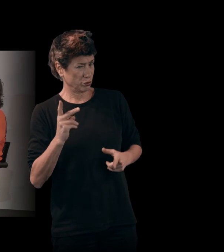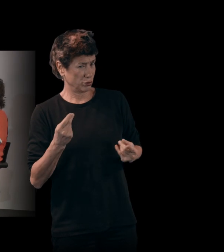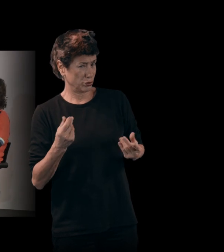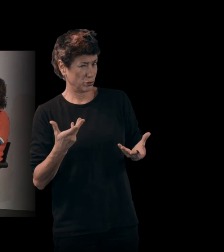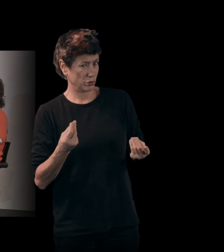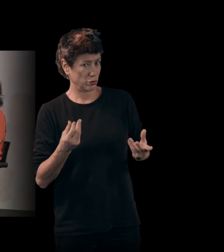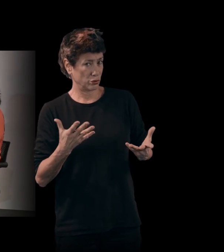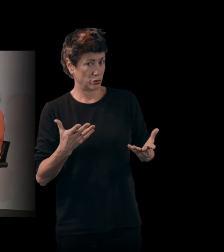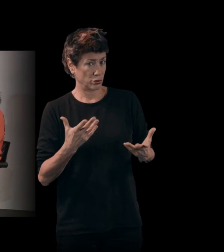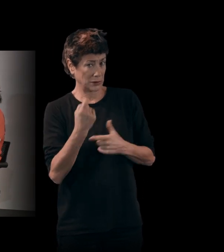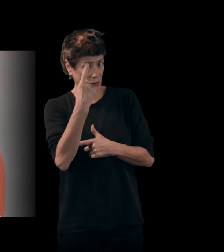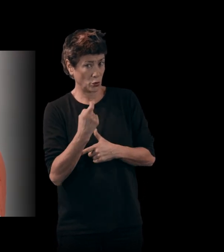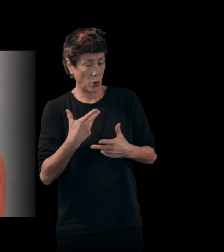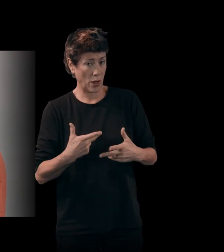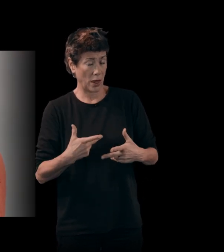Oui, c’est vraiment très différent.